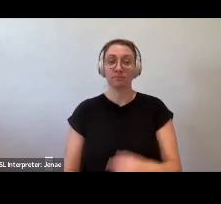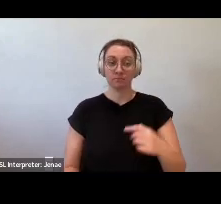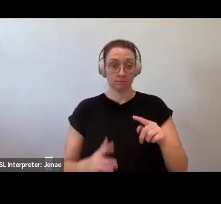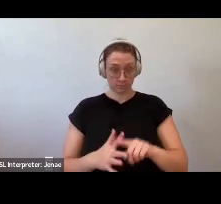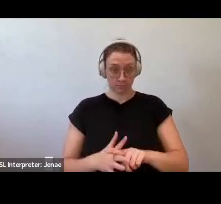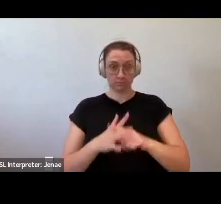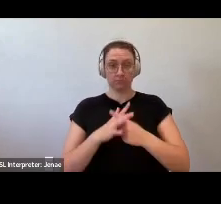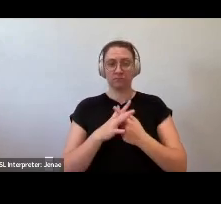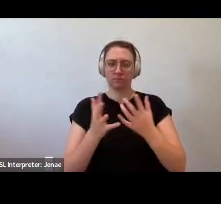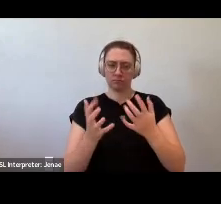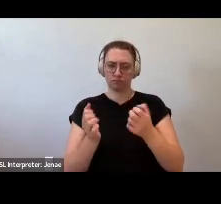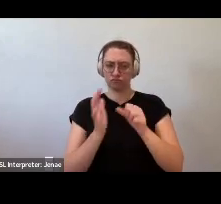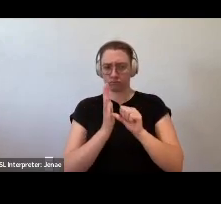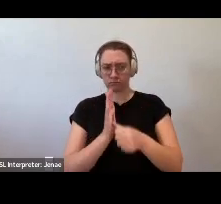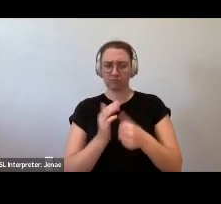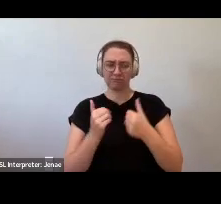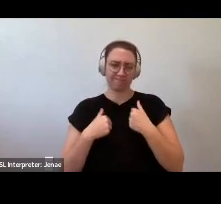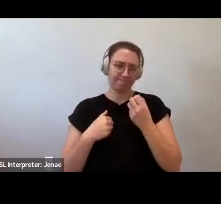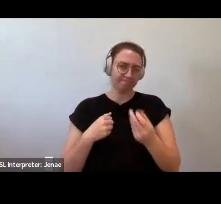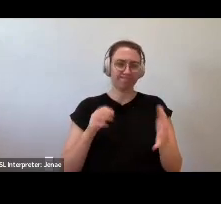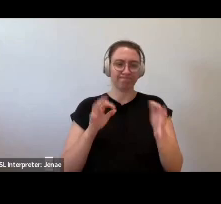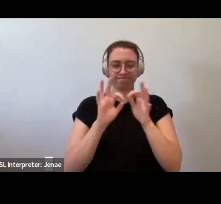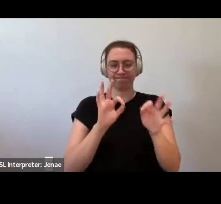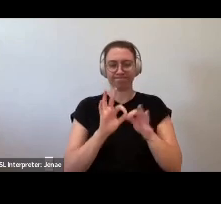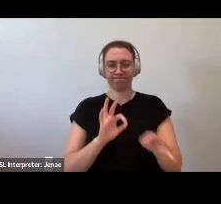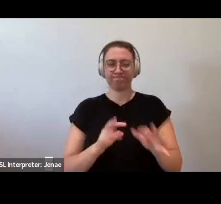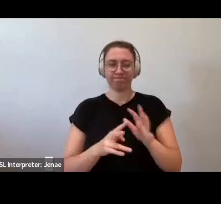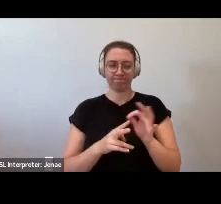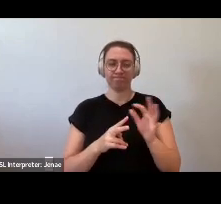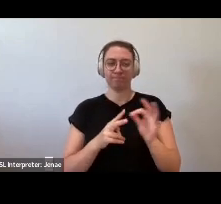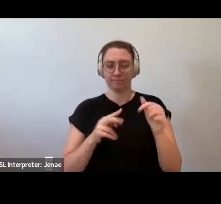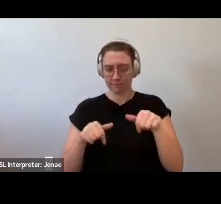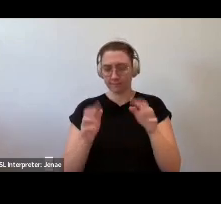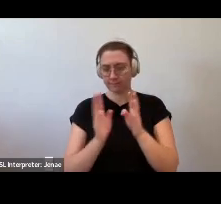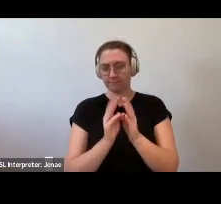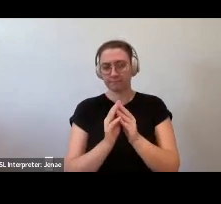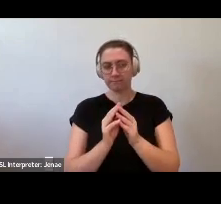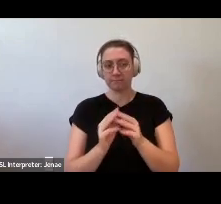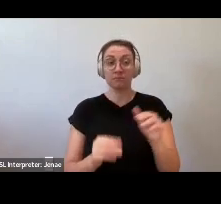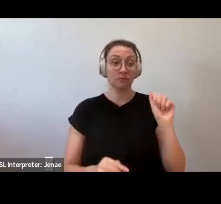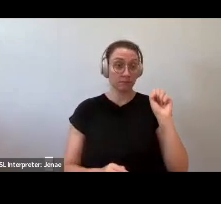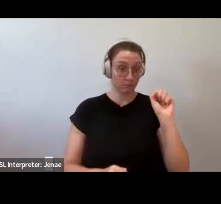quiero señalar que tenemos varias opciones de idioma para esta sesión.